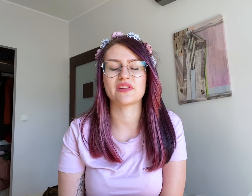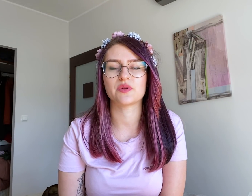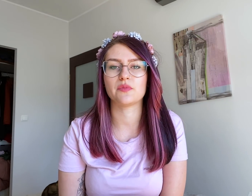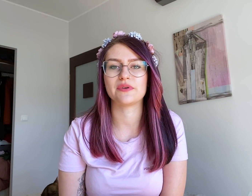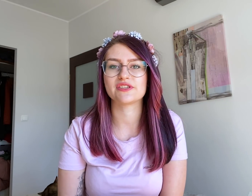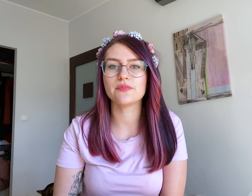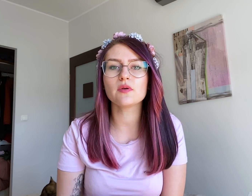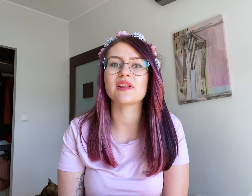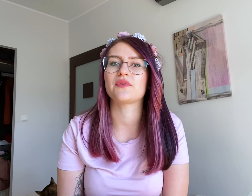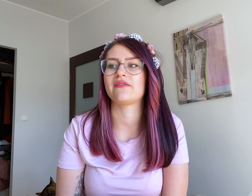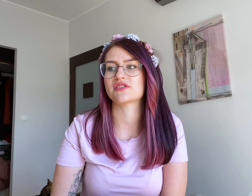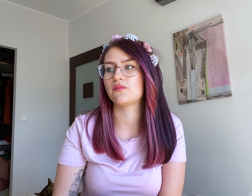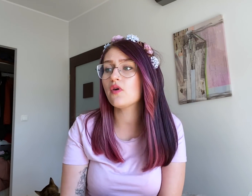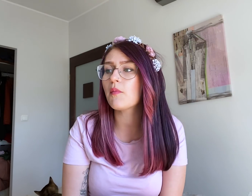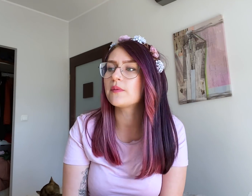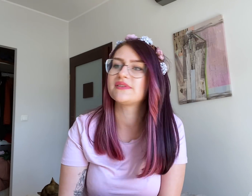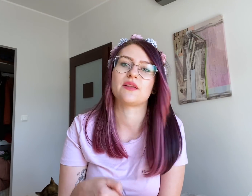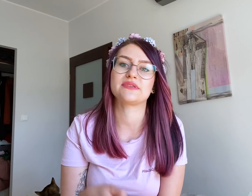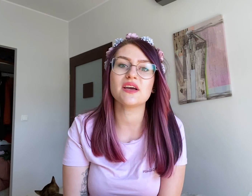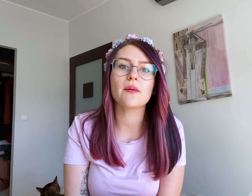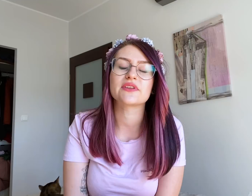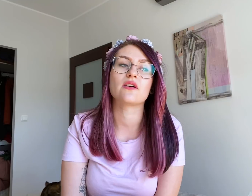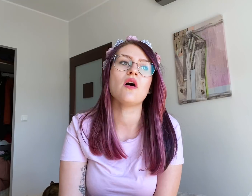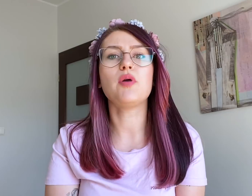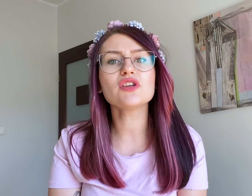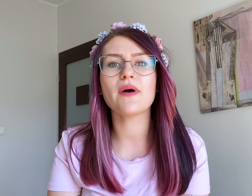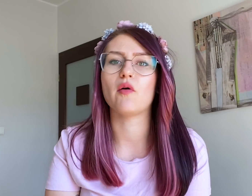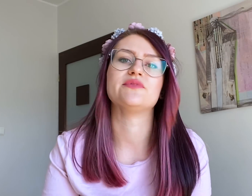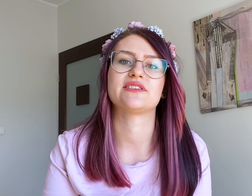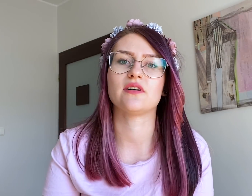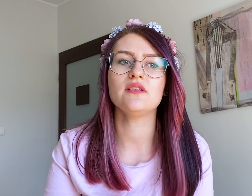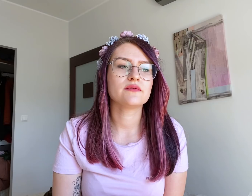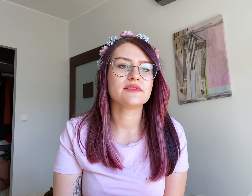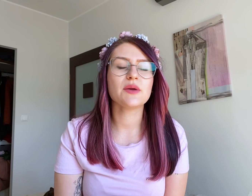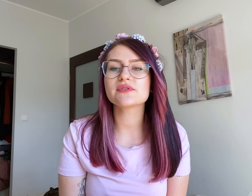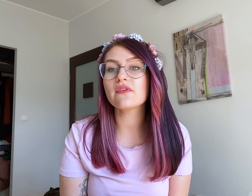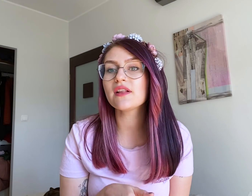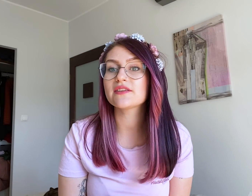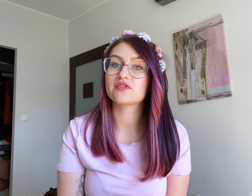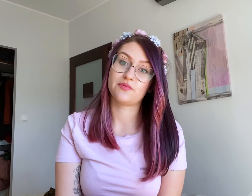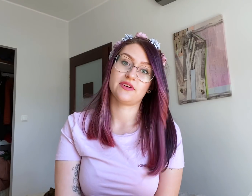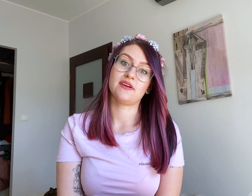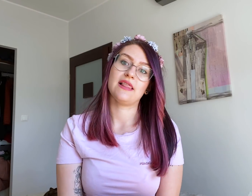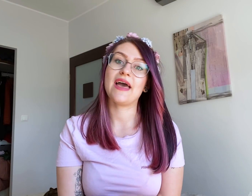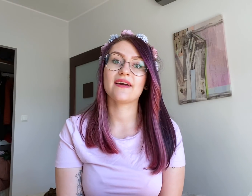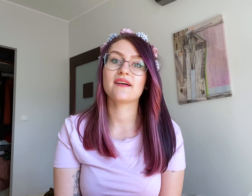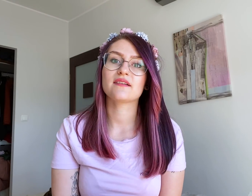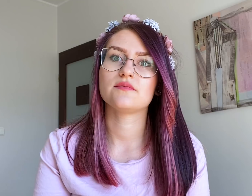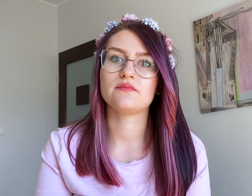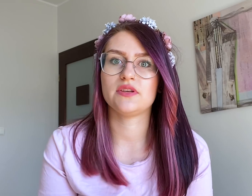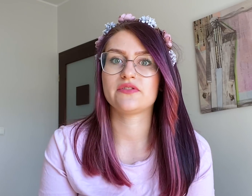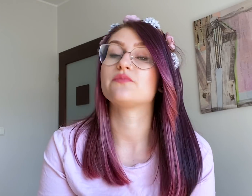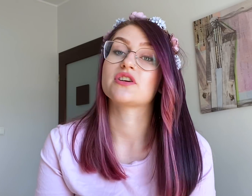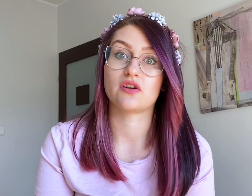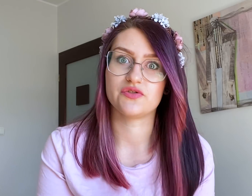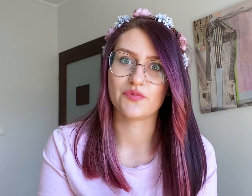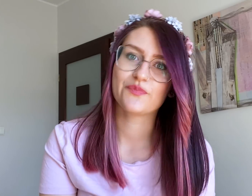w tamtym momencie było dla mnie ważne, było moim celem, chciałam tego, podobało mi się to. Nie pozwolę na to, żeby lęk mi w tym przeszkodził.